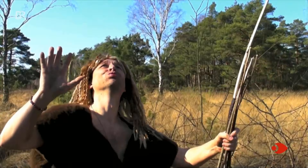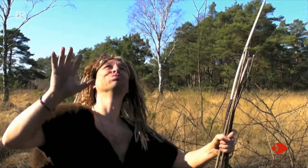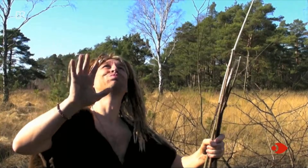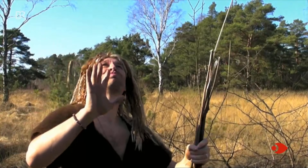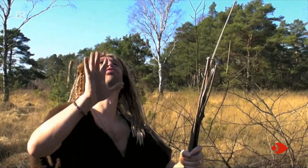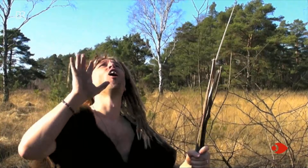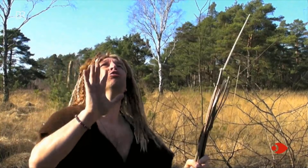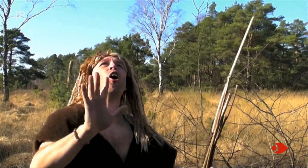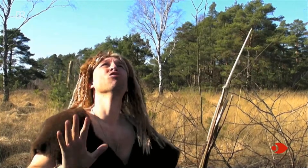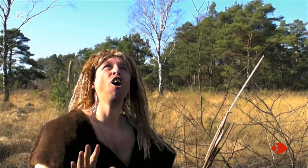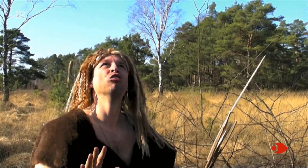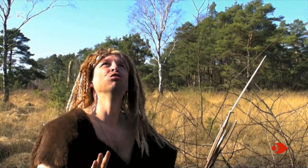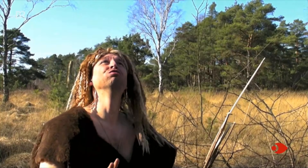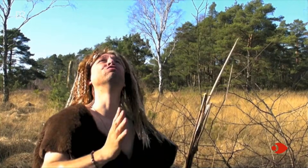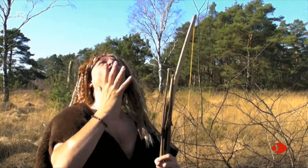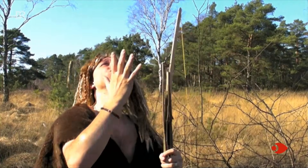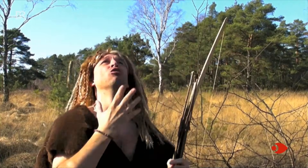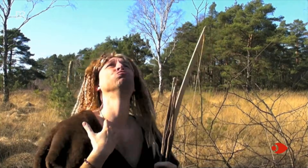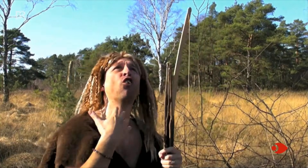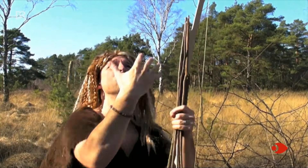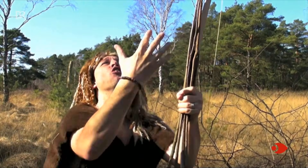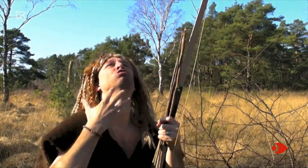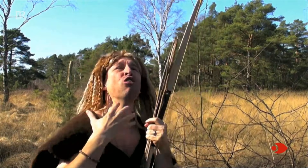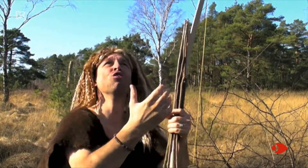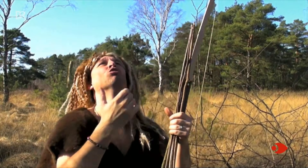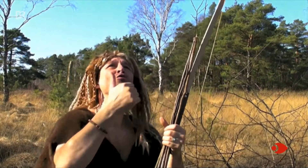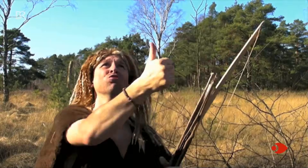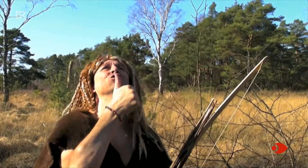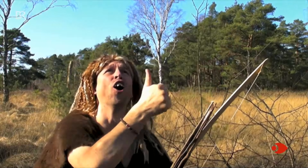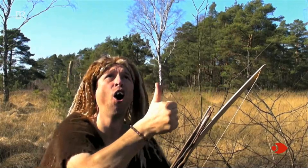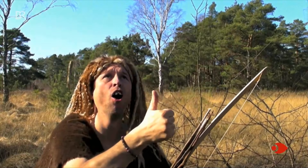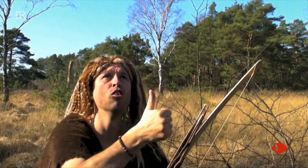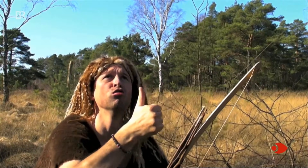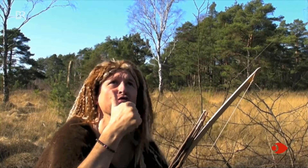Bleib ganz ruhig. Wir beide verstehen uns doch super, oder?